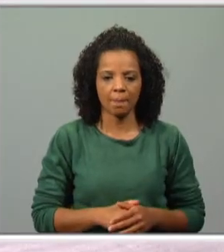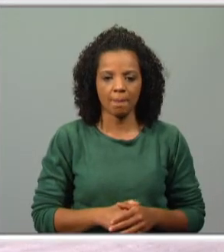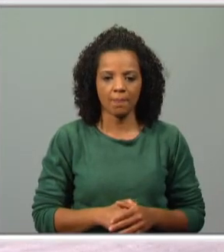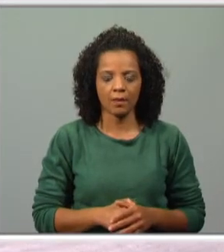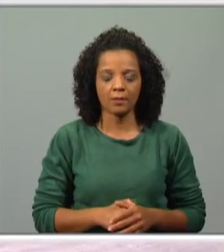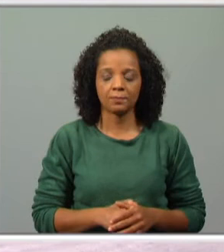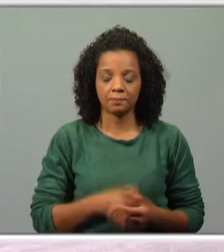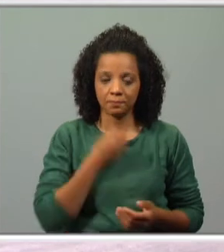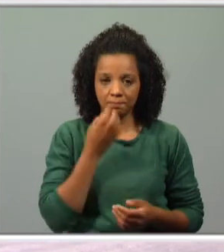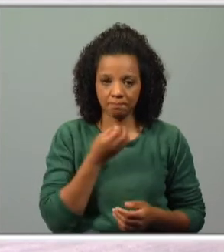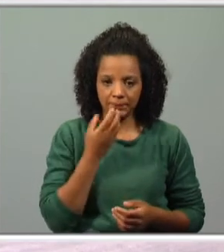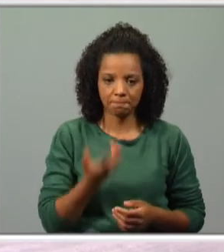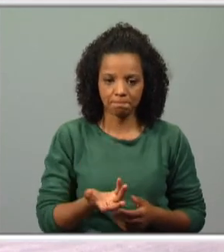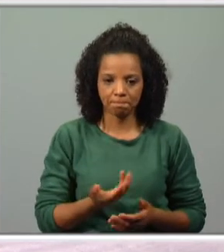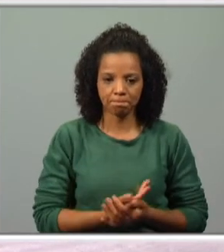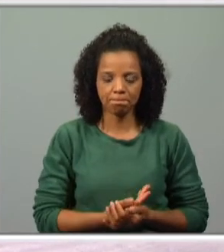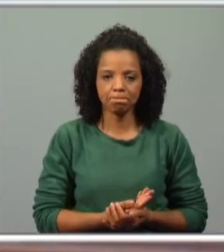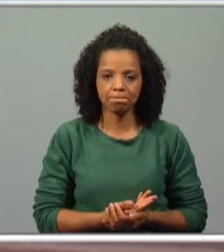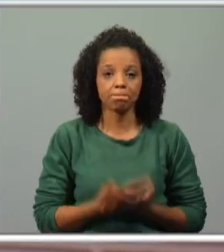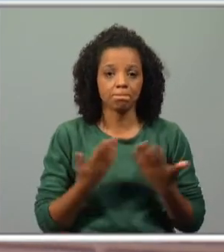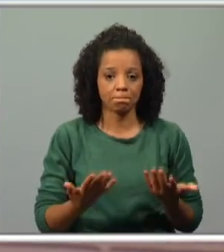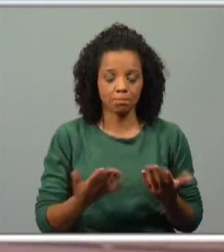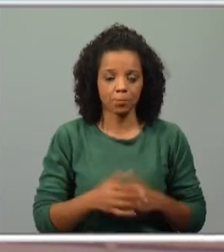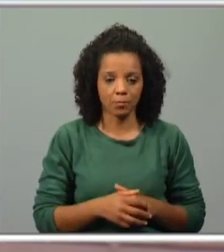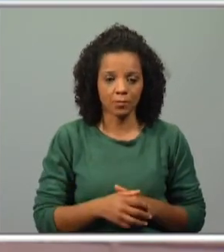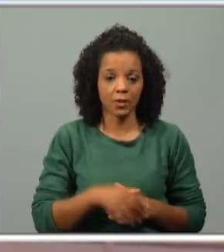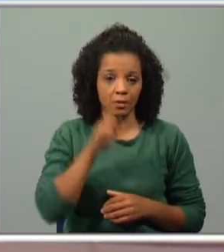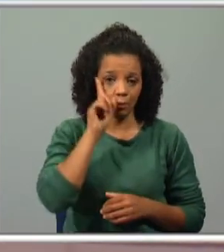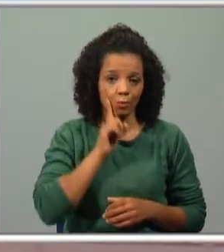muito bem Então como vês temos aqui uma mulher que 很好如你所見，我們這裡有一個女人